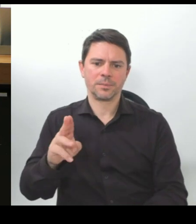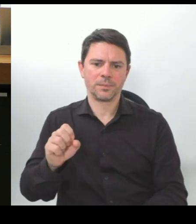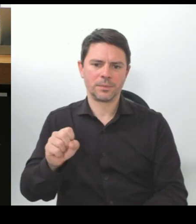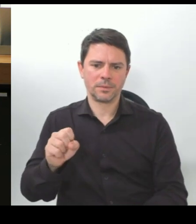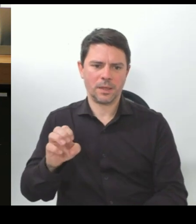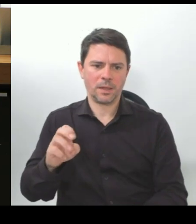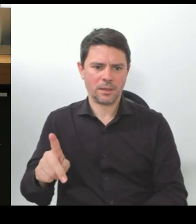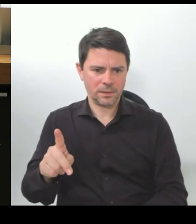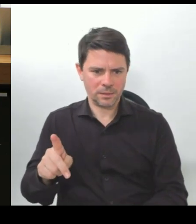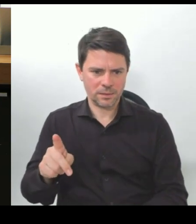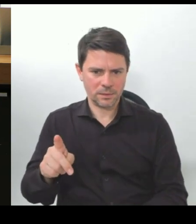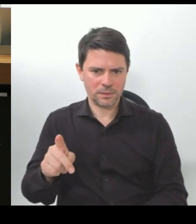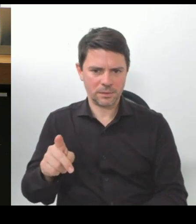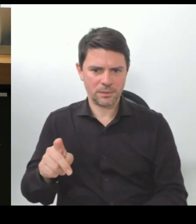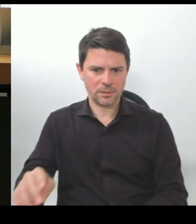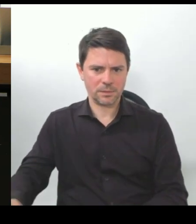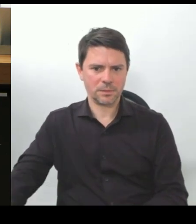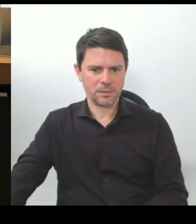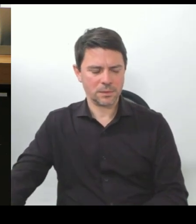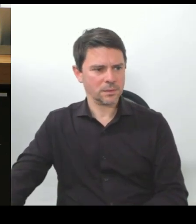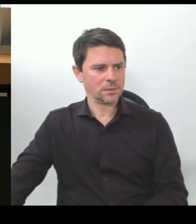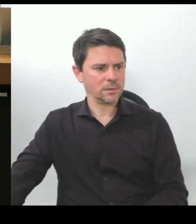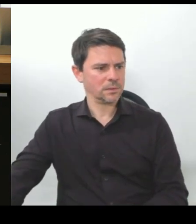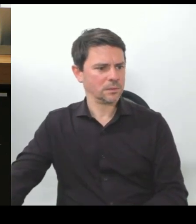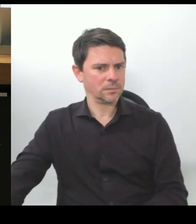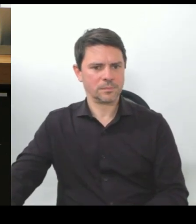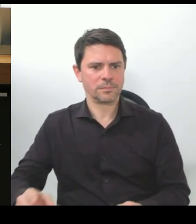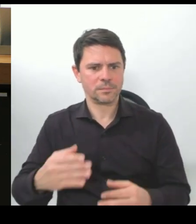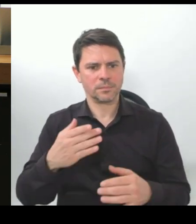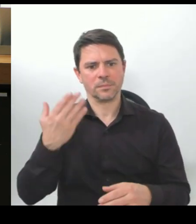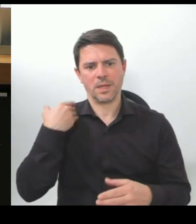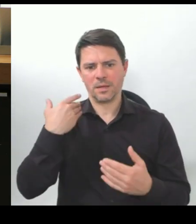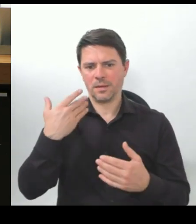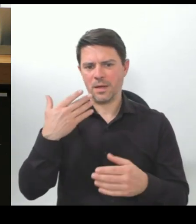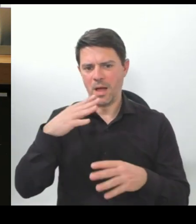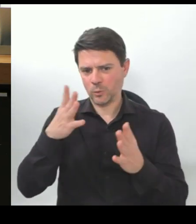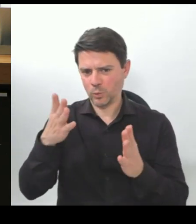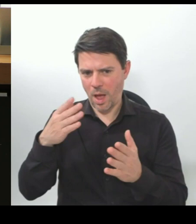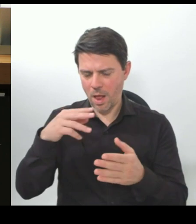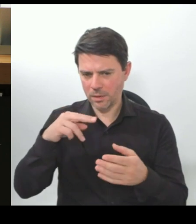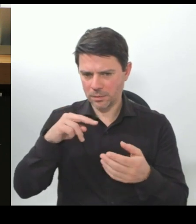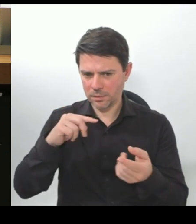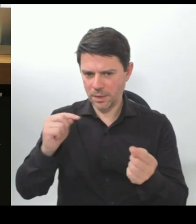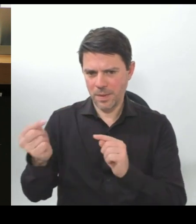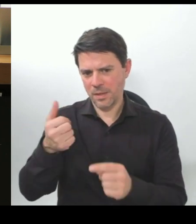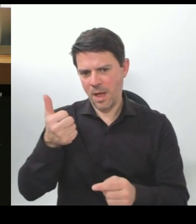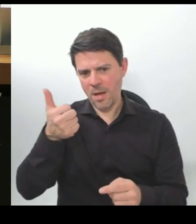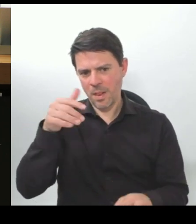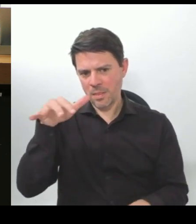mit abgestimmt und dass Sie sich hier hinstellen und etwas einfordern. Wobei sie nicht mal die Ausschussarbeit mitmach.